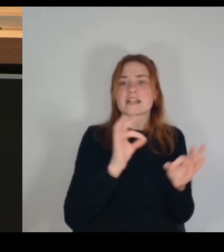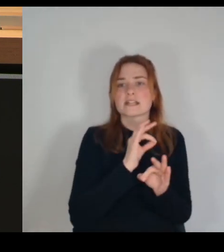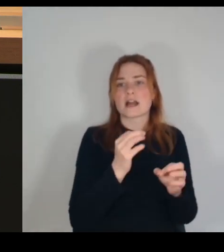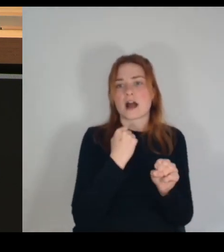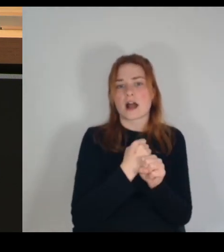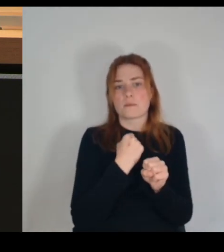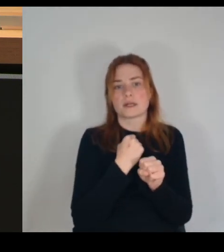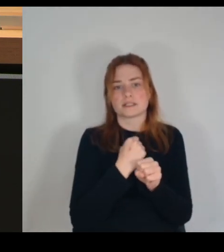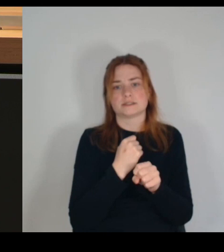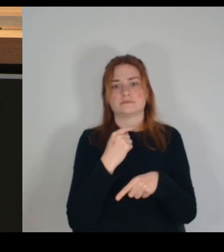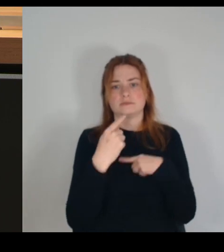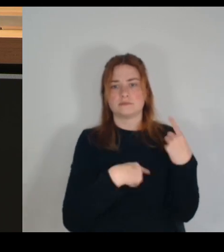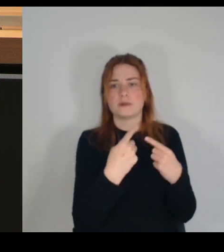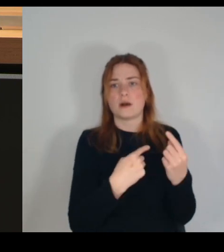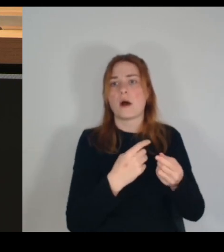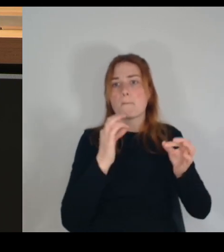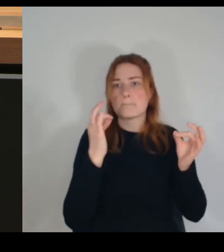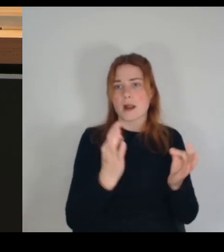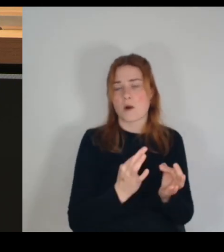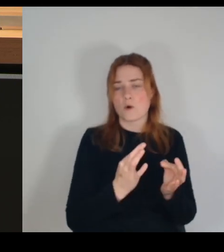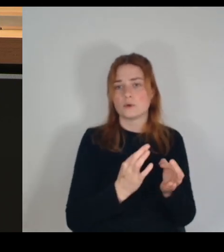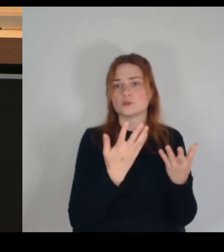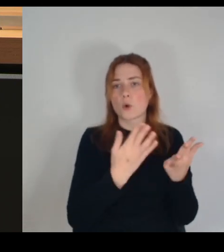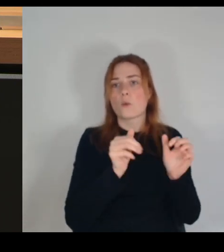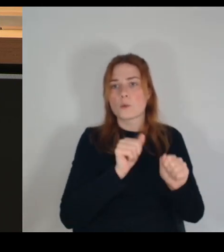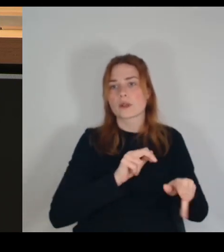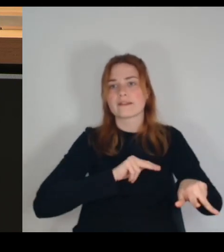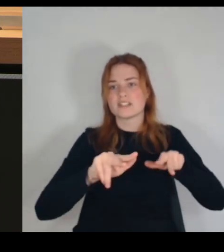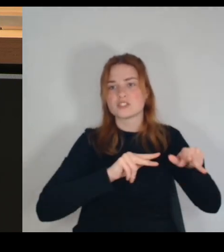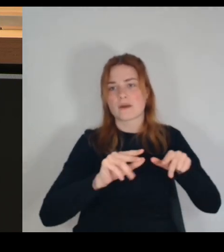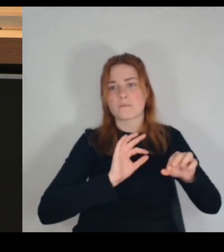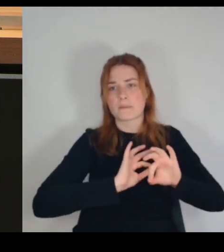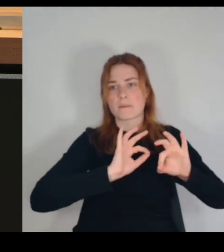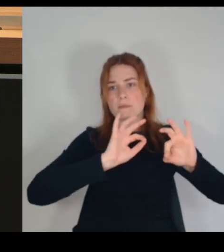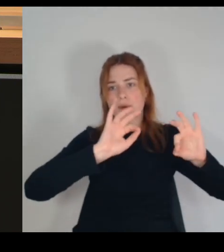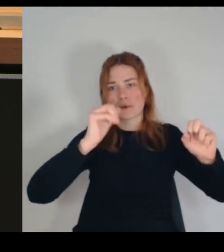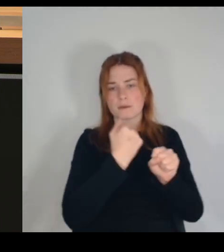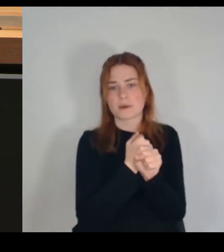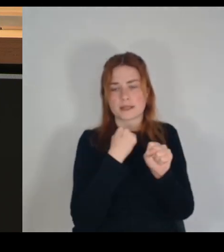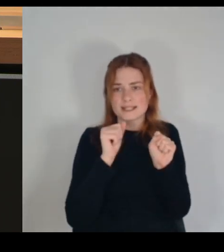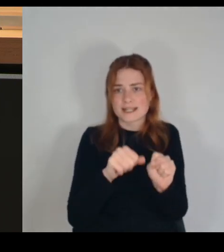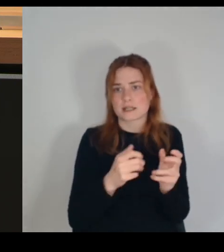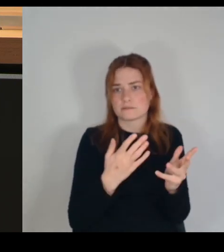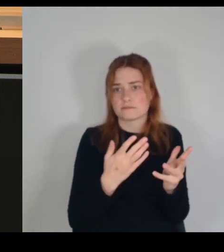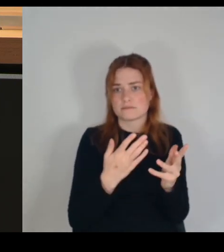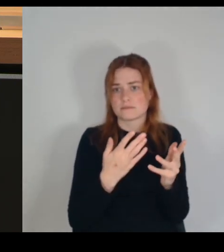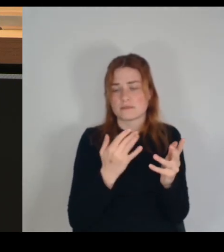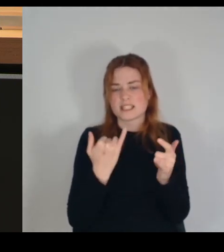Aber stattdessen wird hier immer auf den auf das Prinzip des billigsten Anbieters gepocht und damit Unternehmen auch